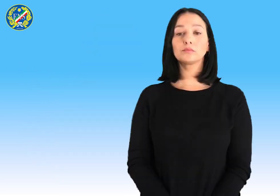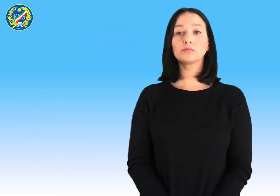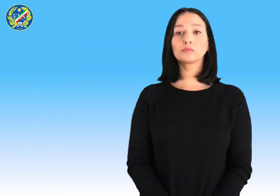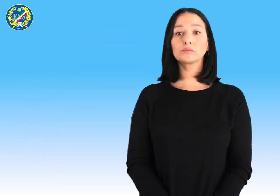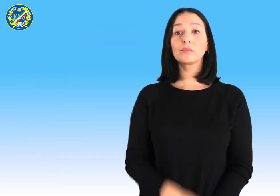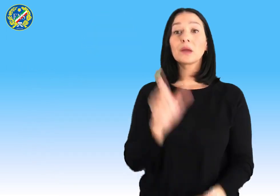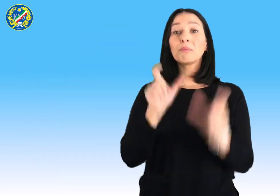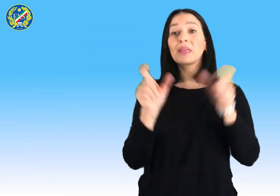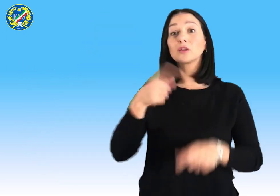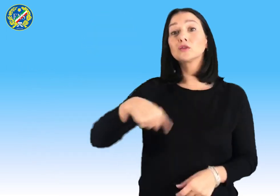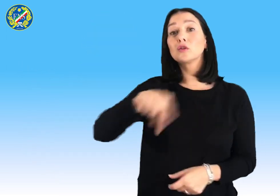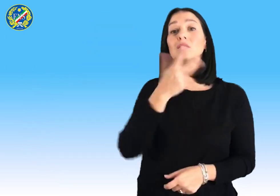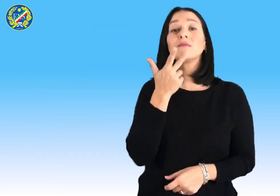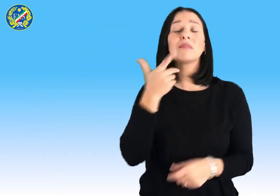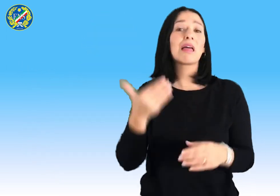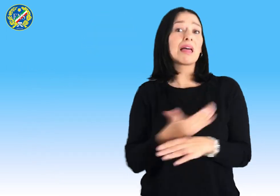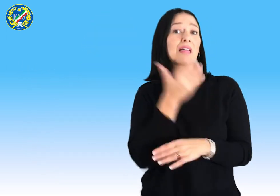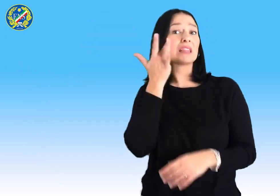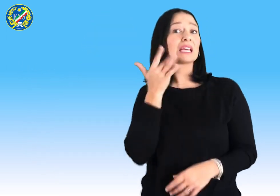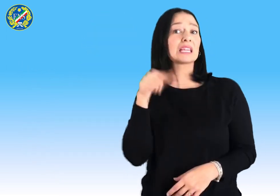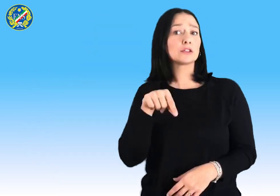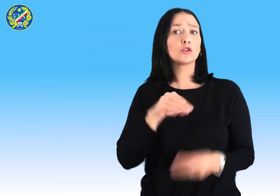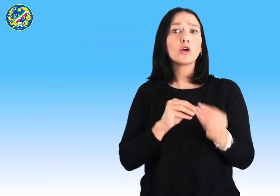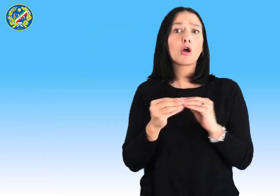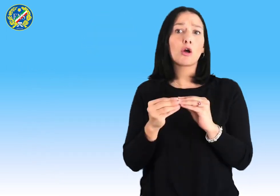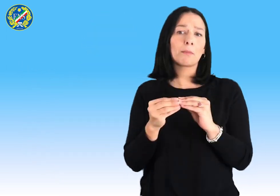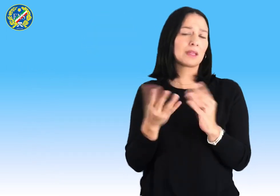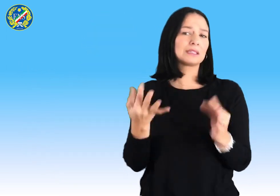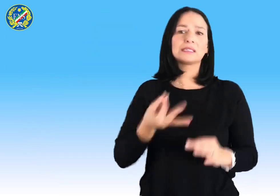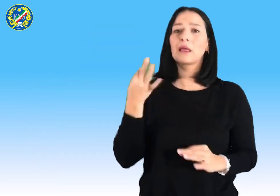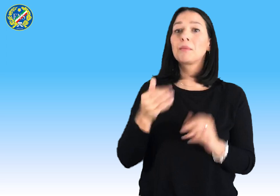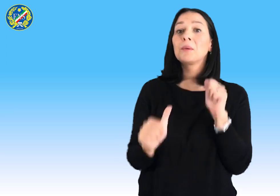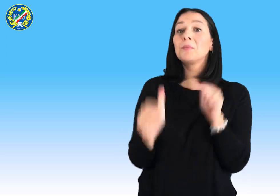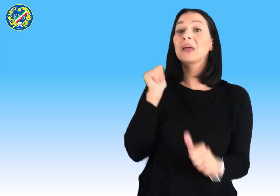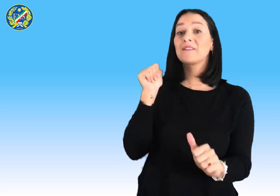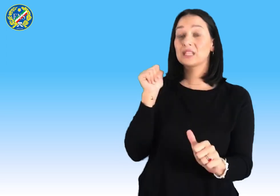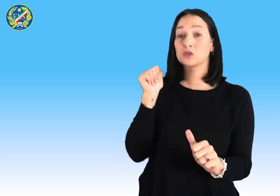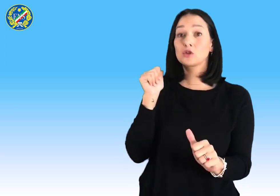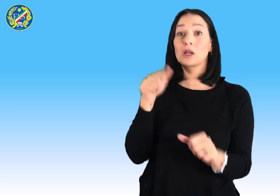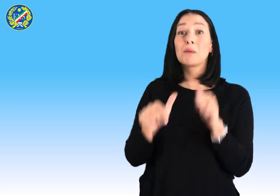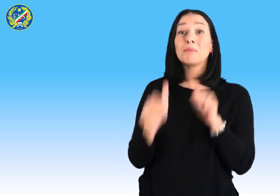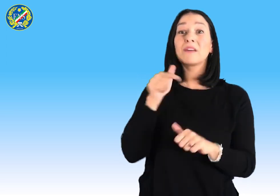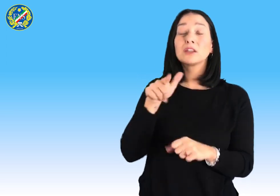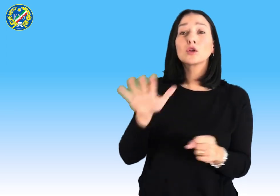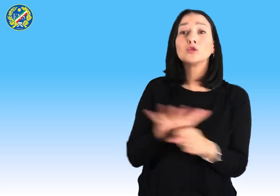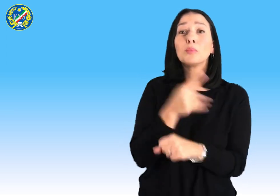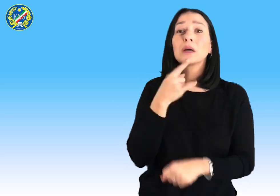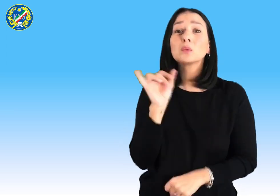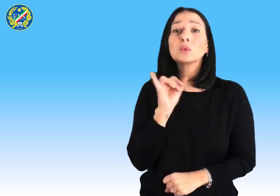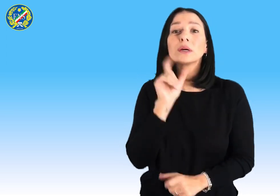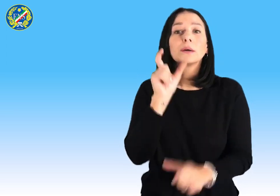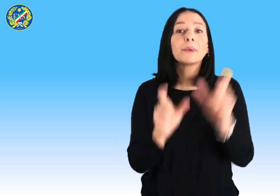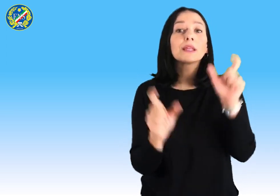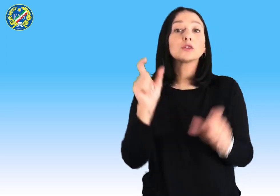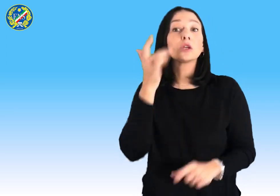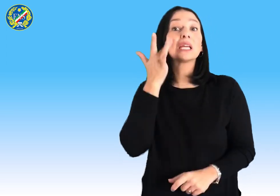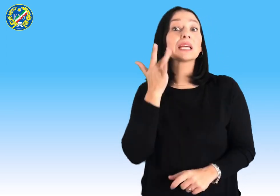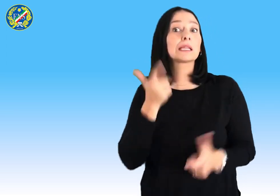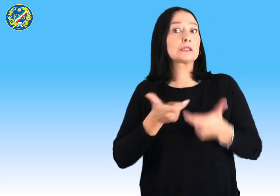L’arma più efficace resta ancora una volta la prevenzione, soprattutto per i soggetti a rischio.